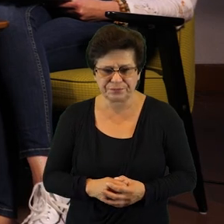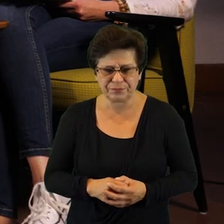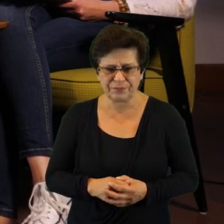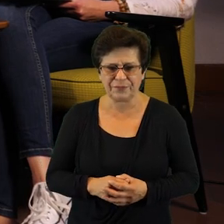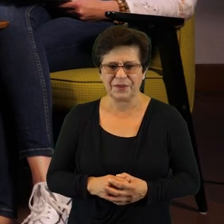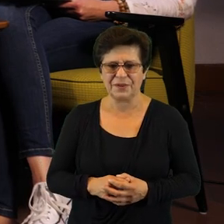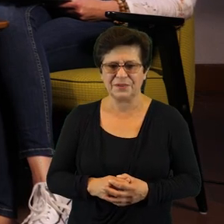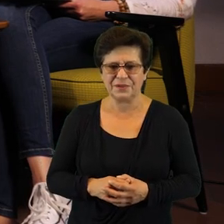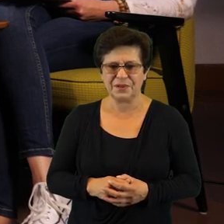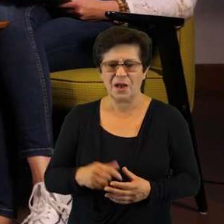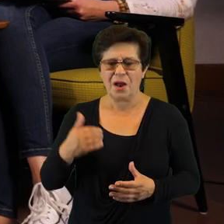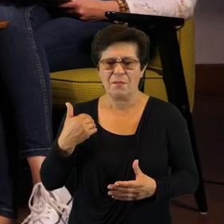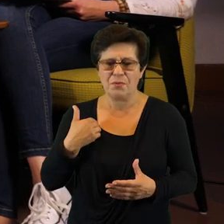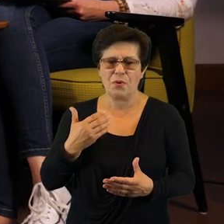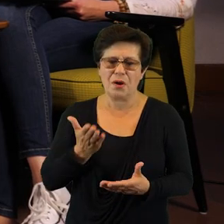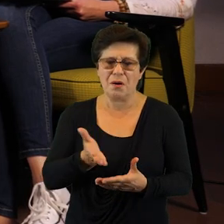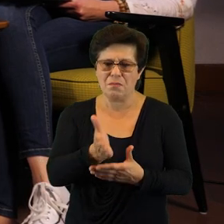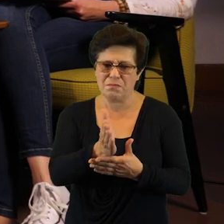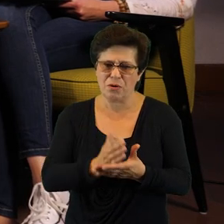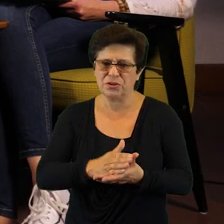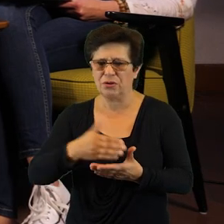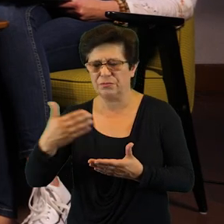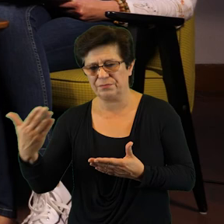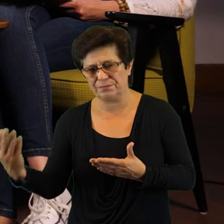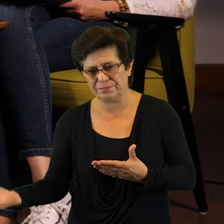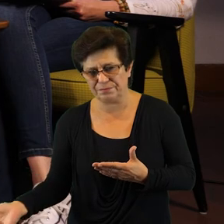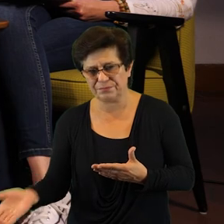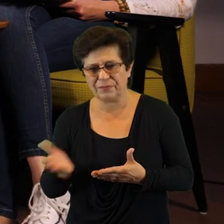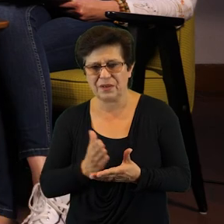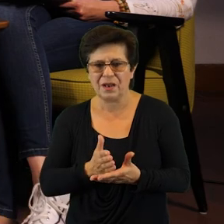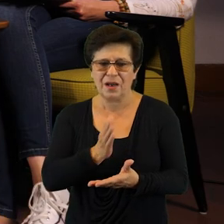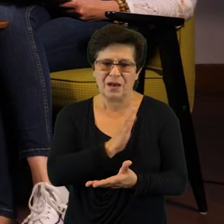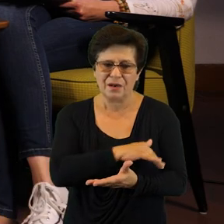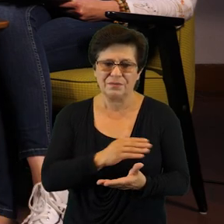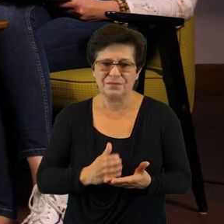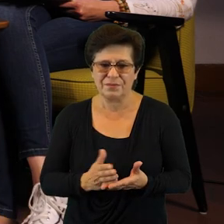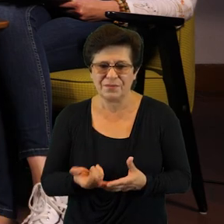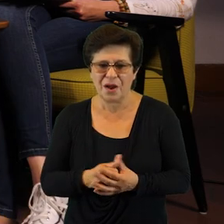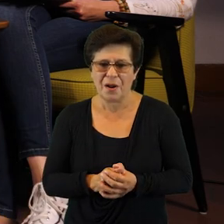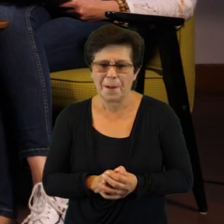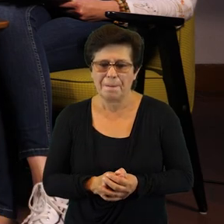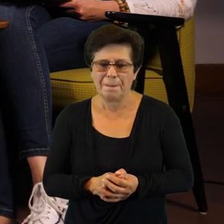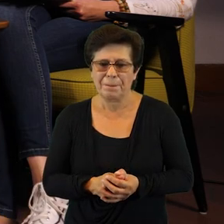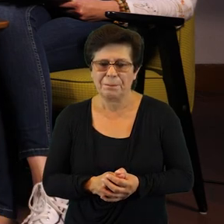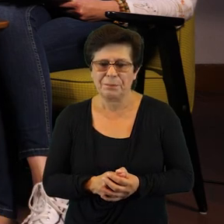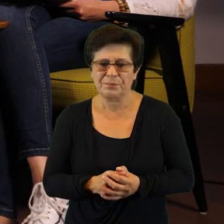Te podziały między Skamandrytami. Jeden podział to była ta emigracja kontra Polska, tak bym powiedziała w dużym uproszczeniu.